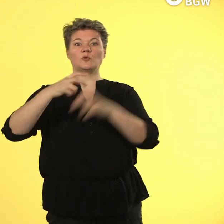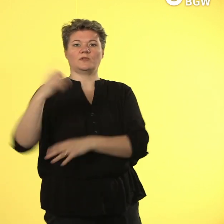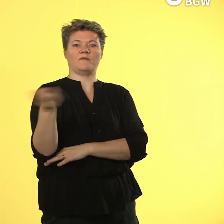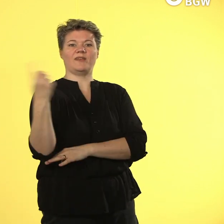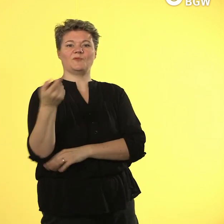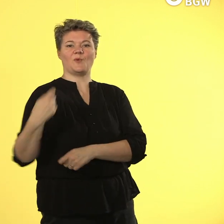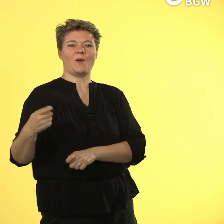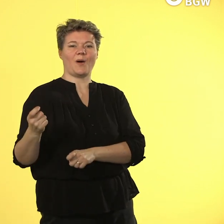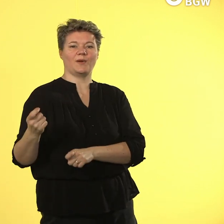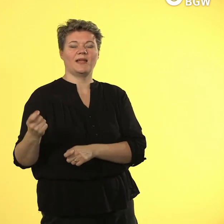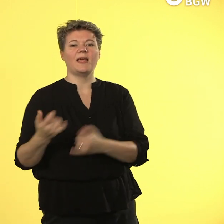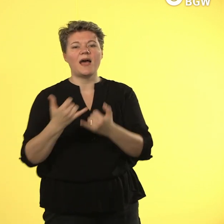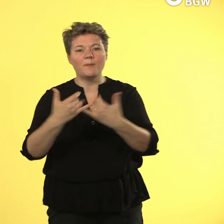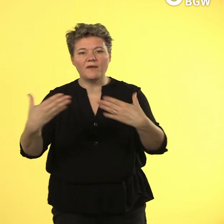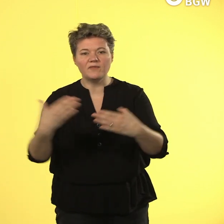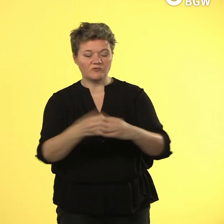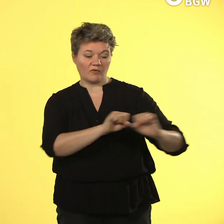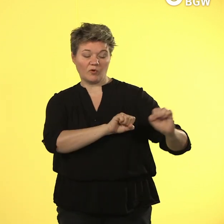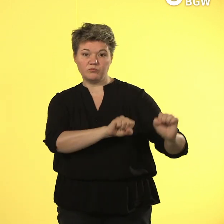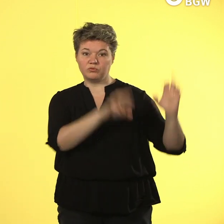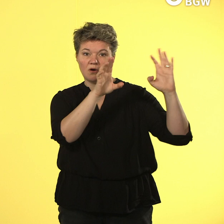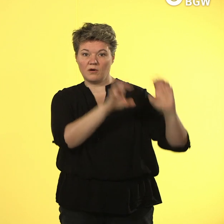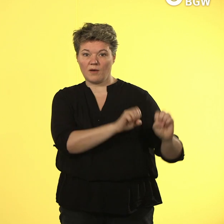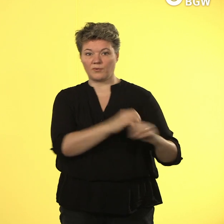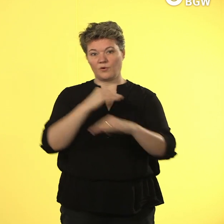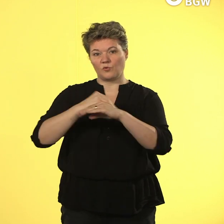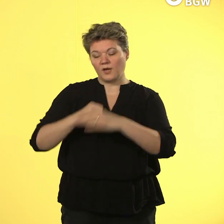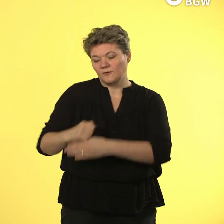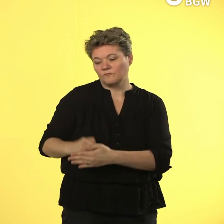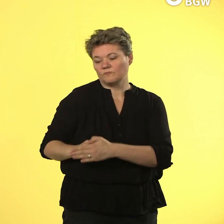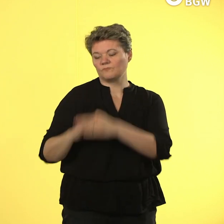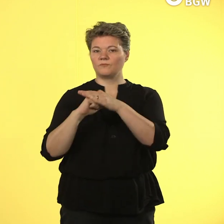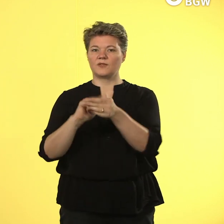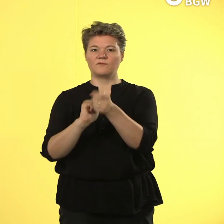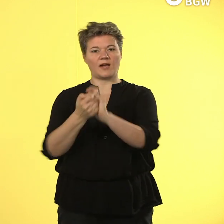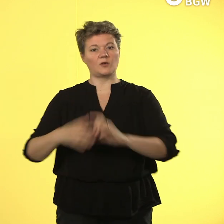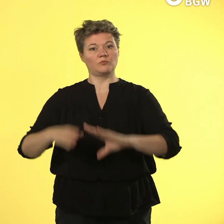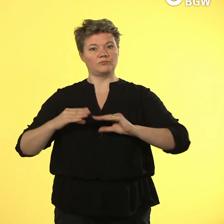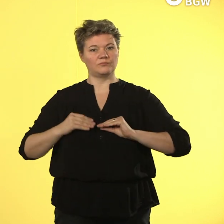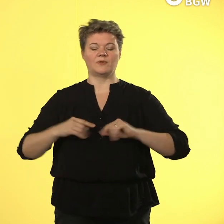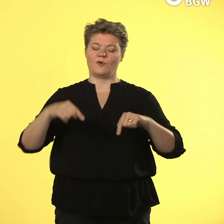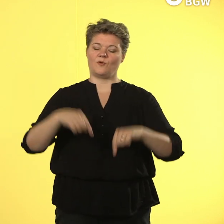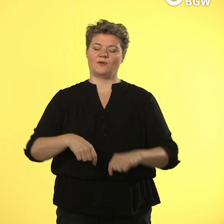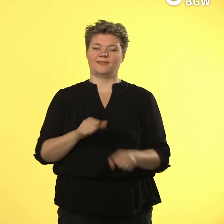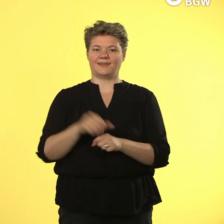den Weg der Veränderung mitzugestalten, erfahren Sie heute hier. Unser Referent begleitet seit vielen Jahren Teams bei Veränderungsprozessen